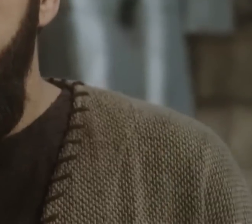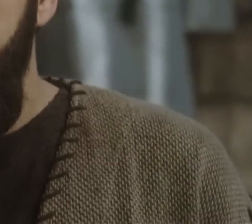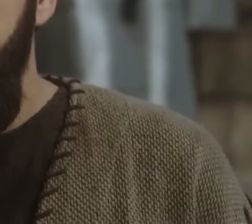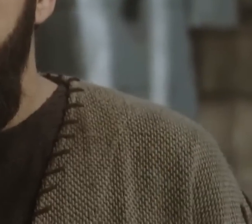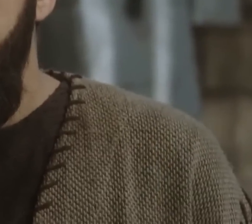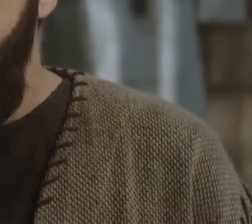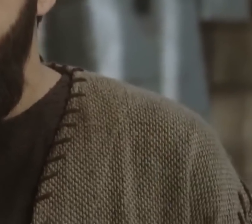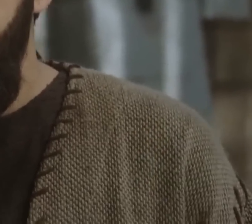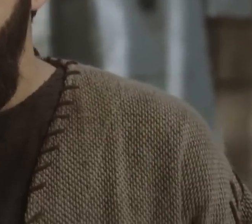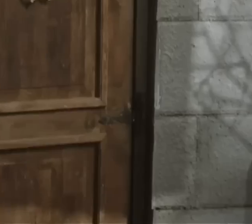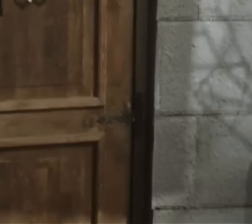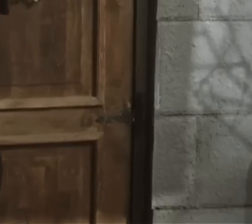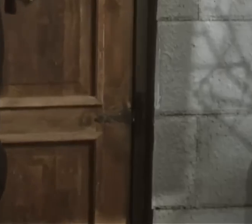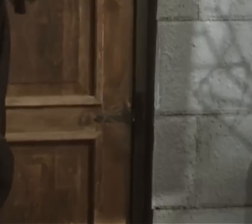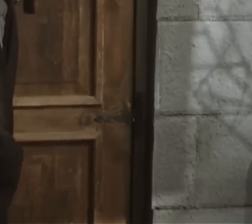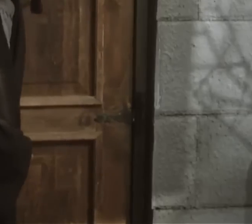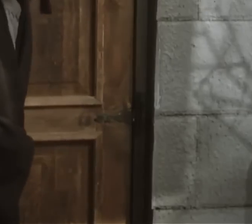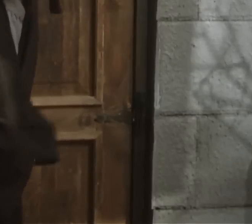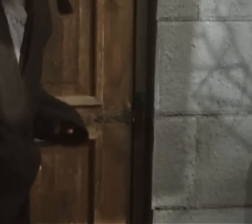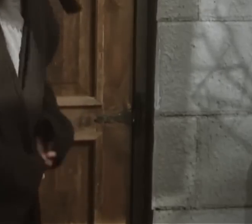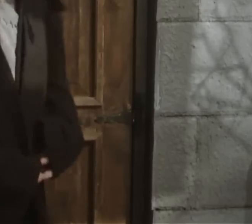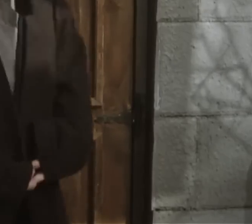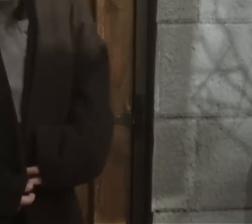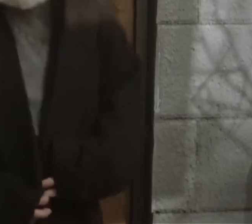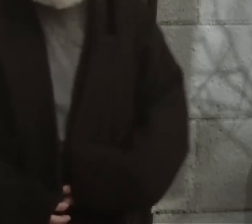(Müzik - Gerilim)